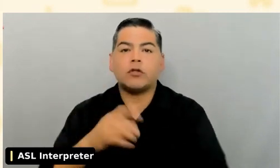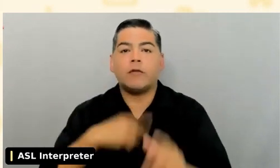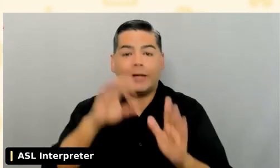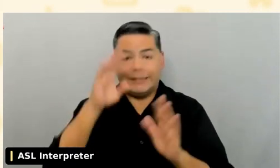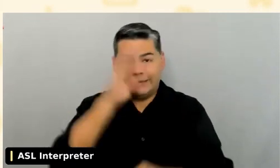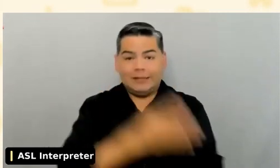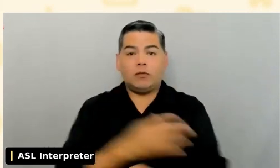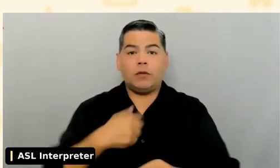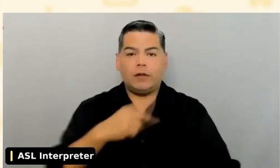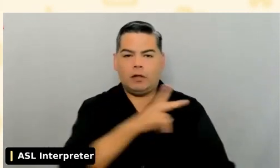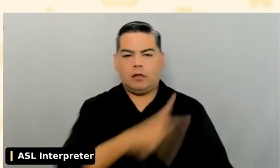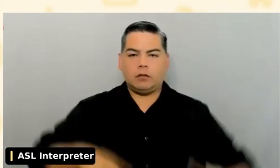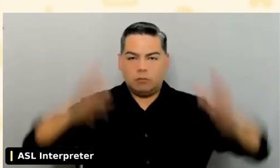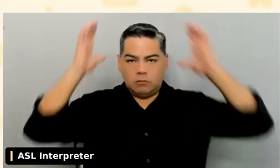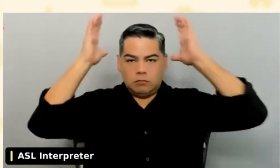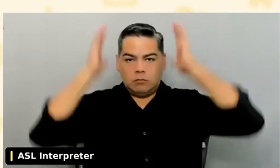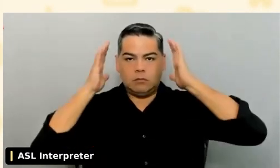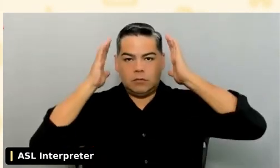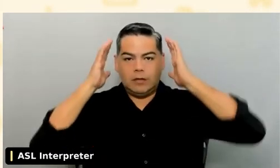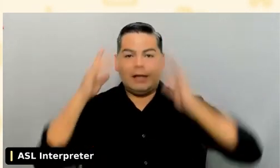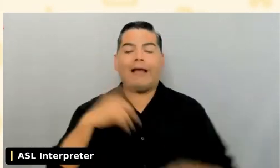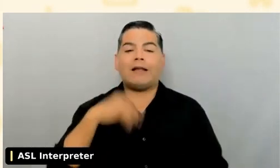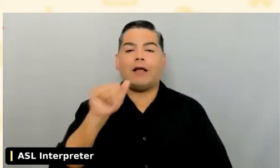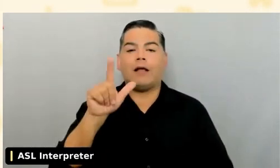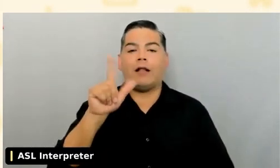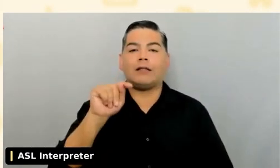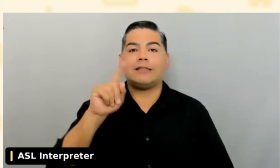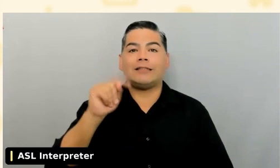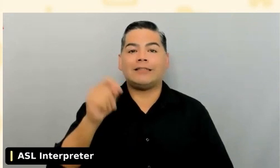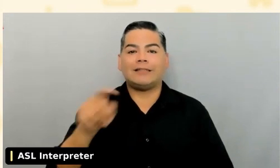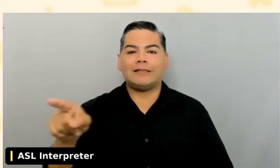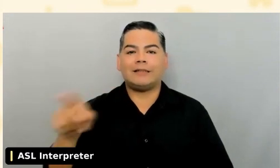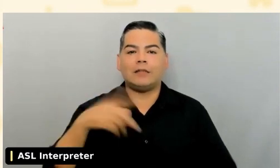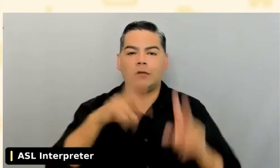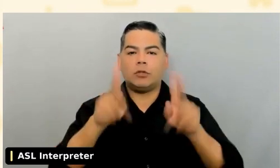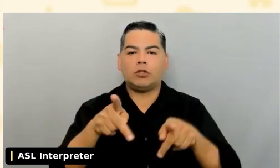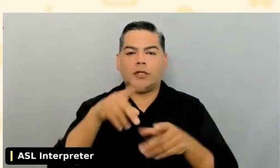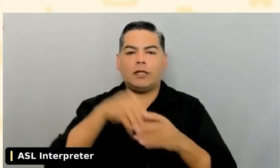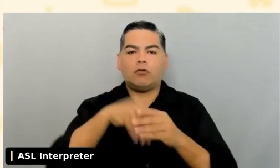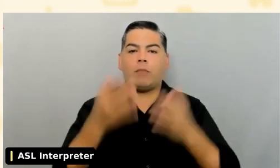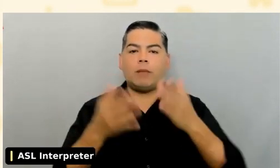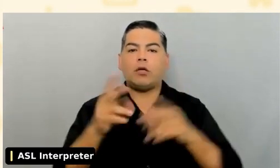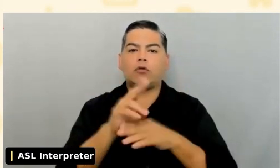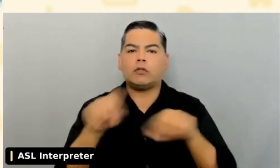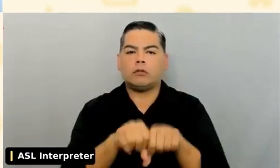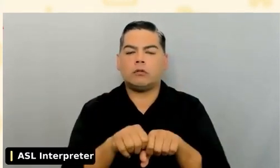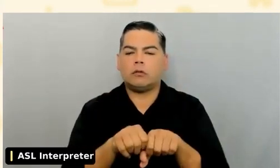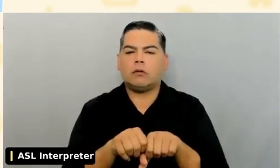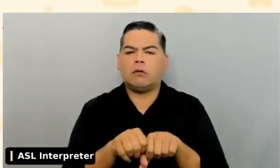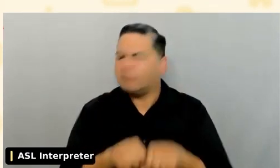y el texto alternativo calculado dijo que podría ser una persona, en el interior, tal vez usando zapatos. Y yo dije, espera , hay un casco